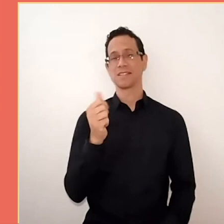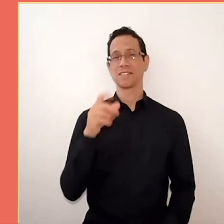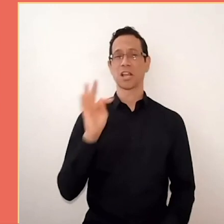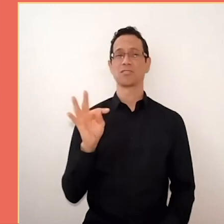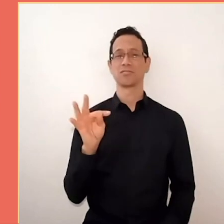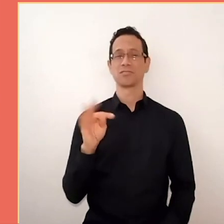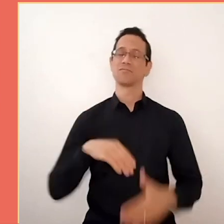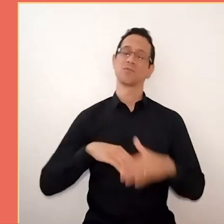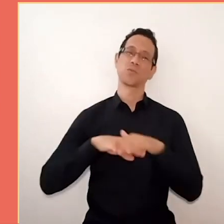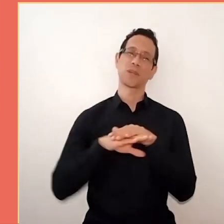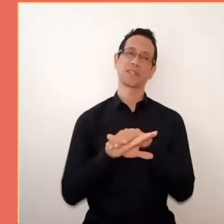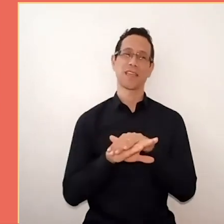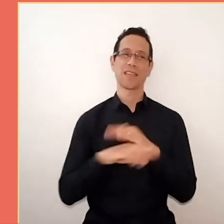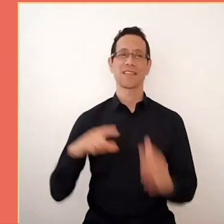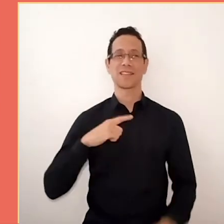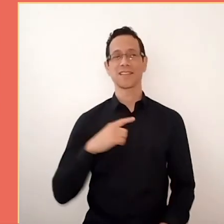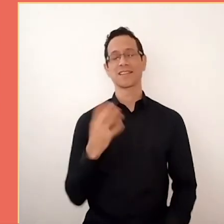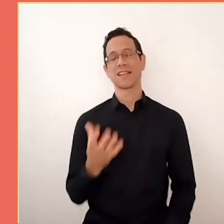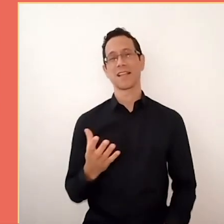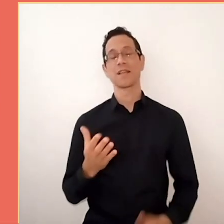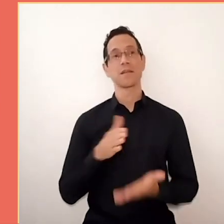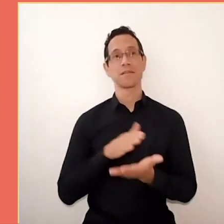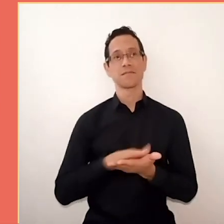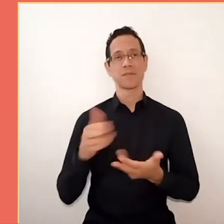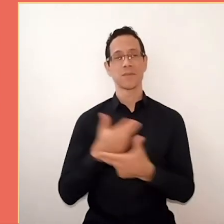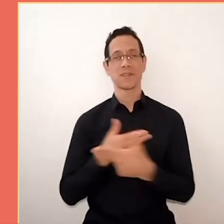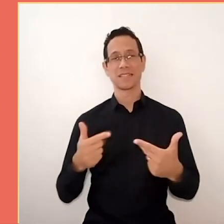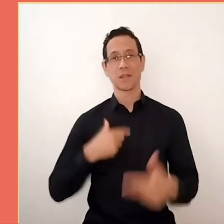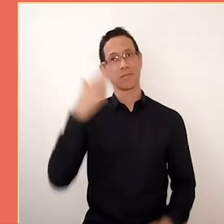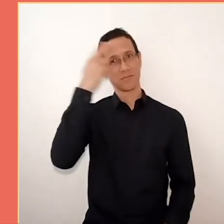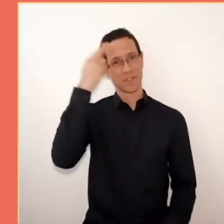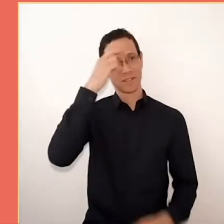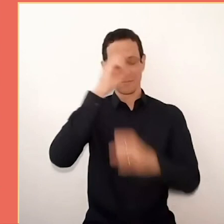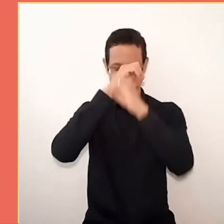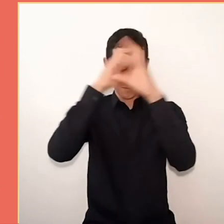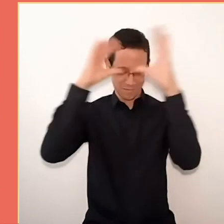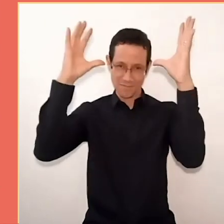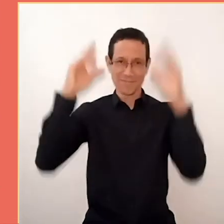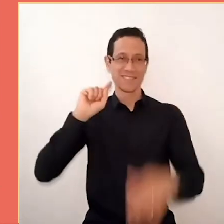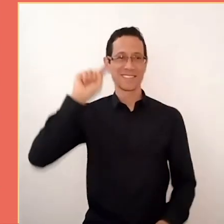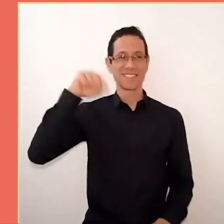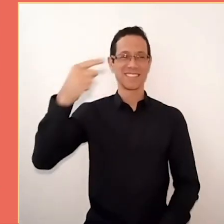para quando a gente fizer a publicação… Já estou sonhando com nossa publicação e as ilustrações da Juliana,